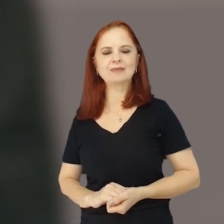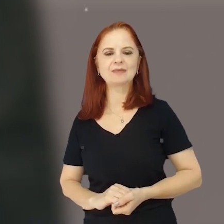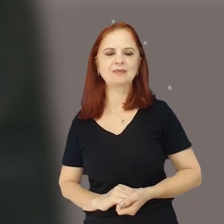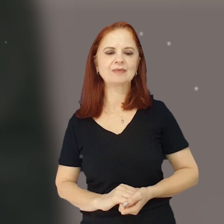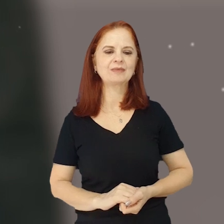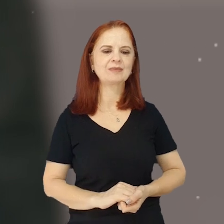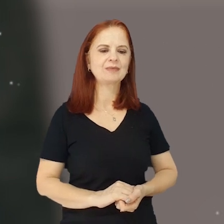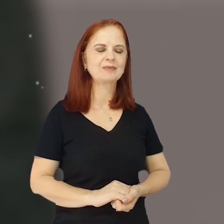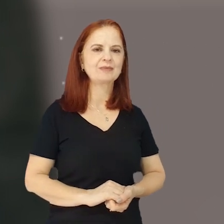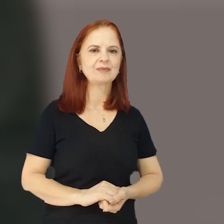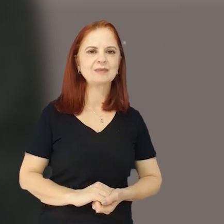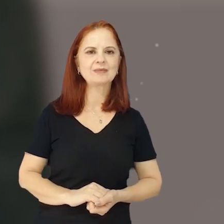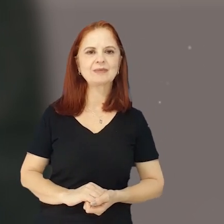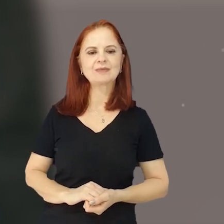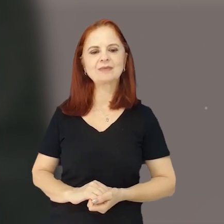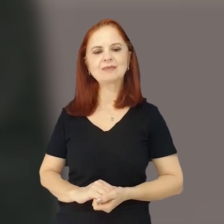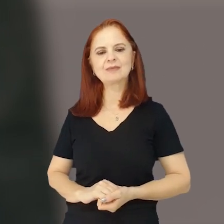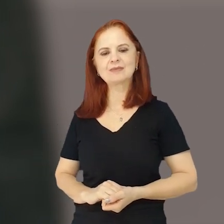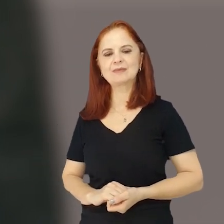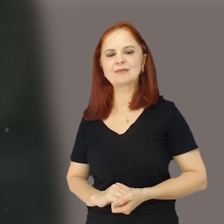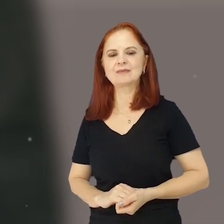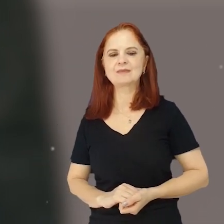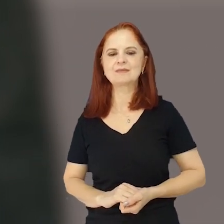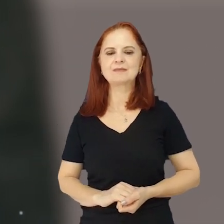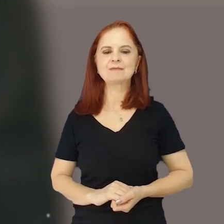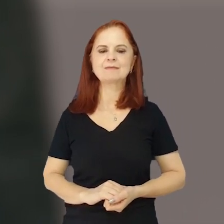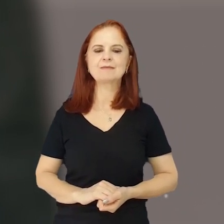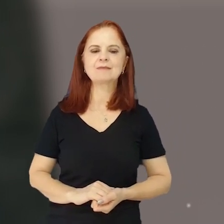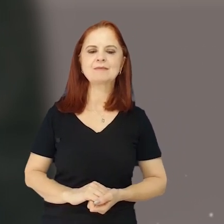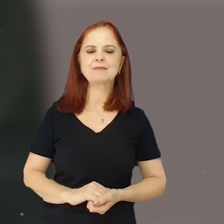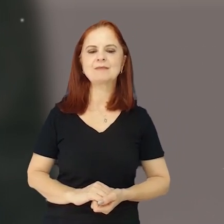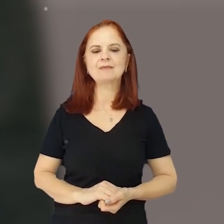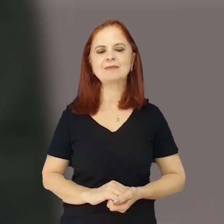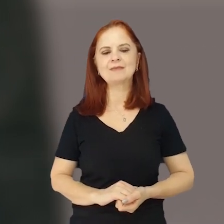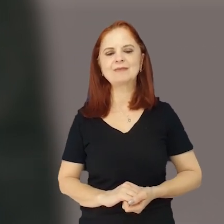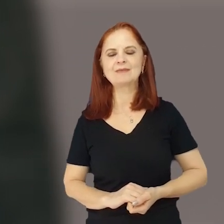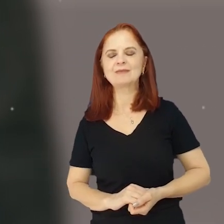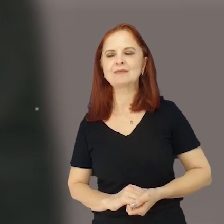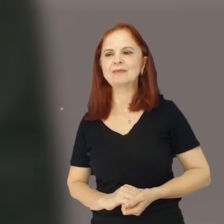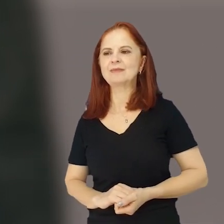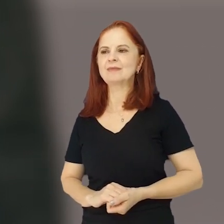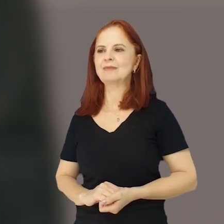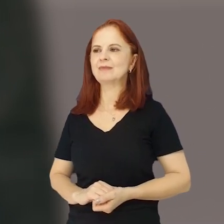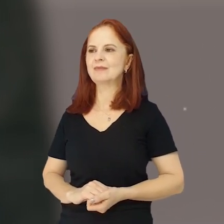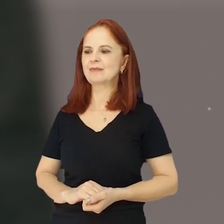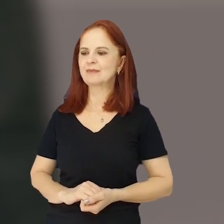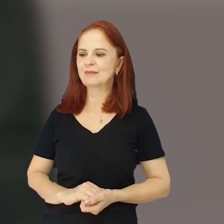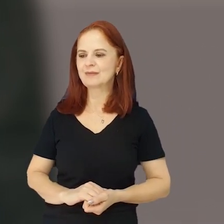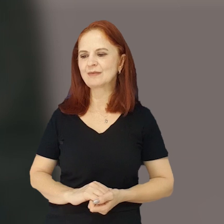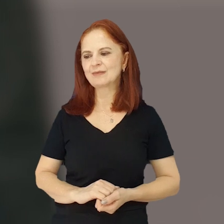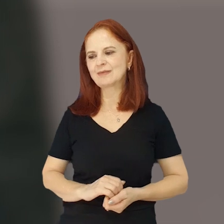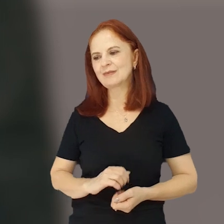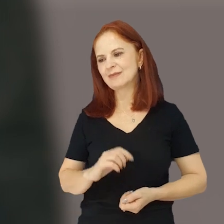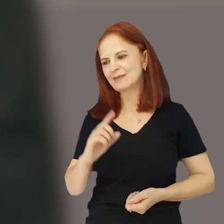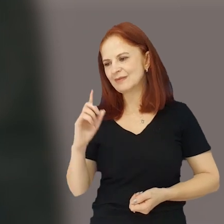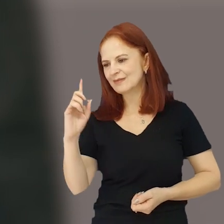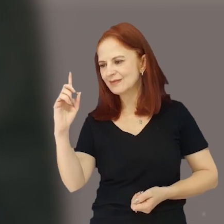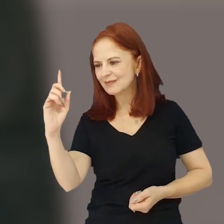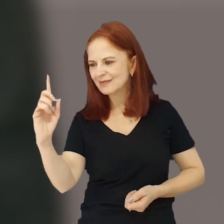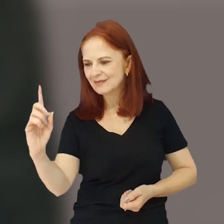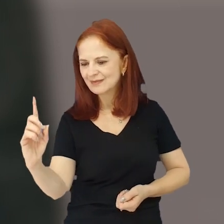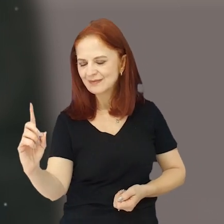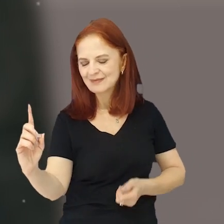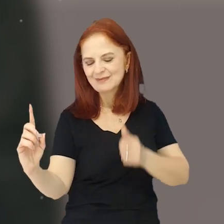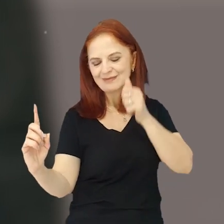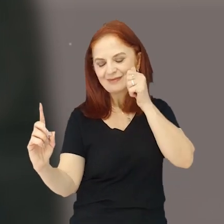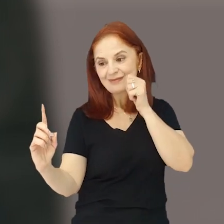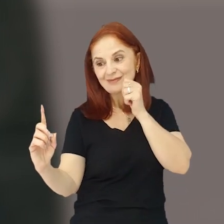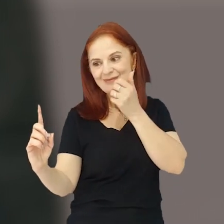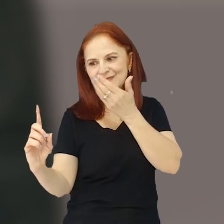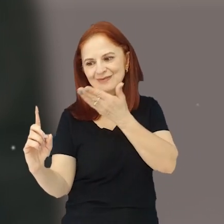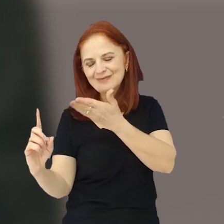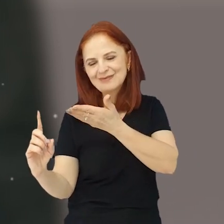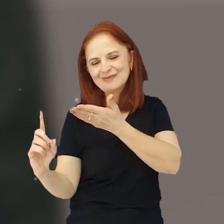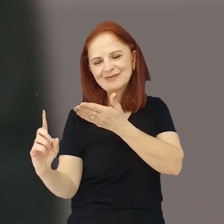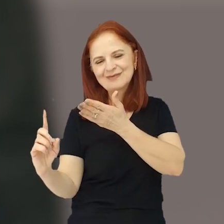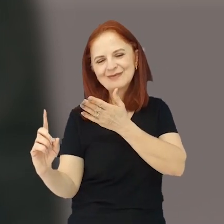[Música]